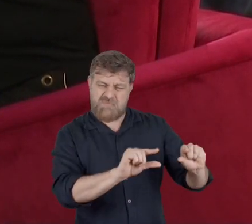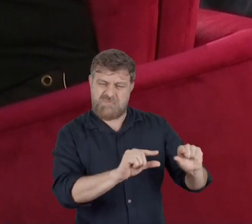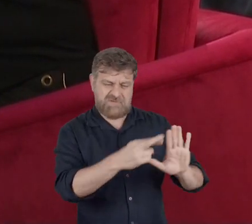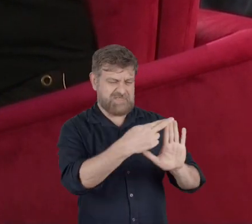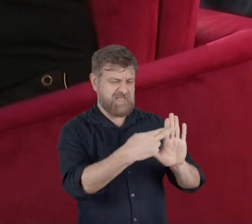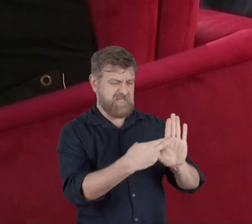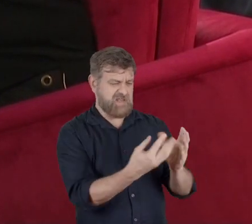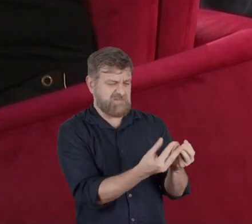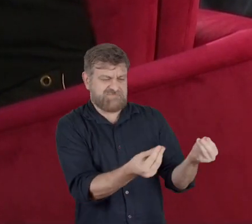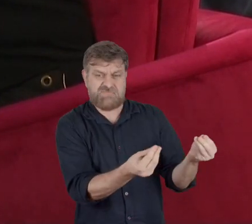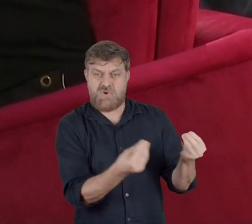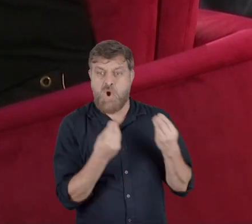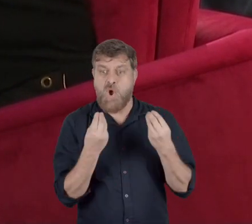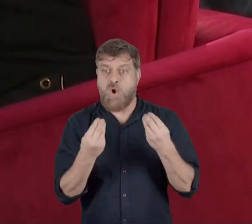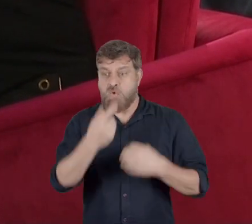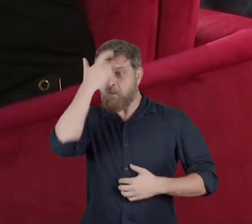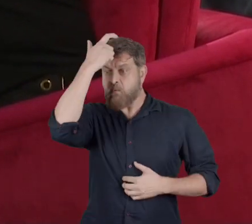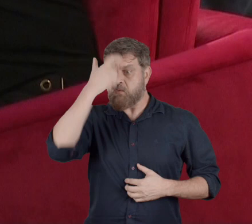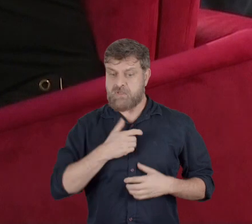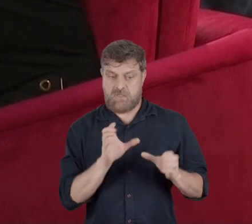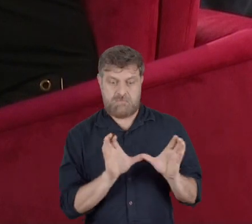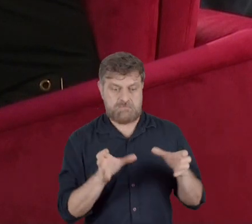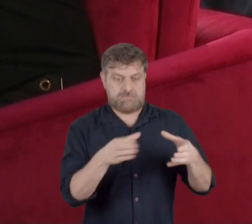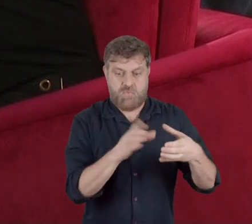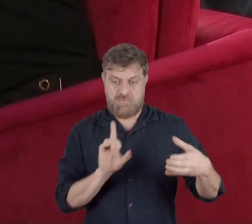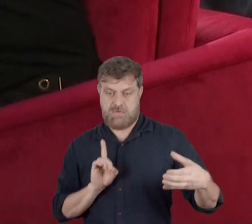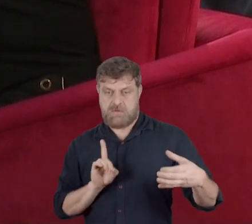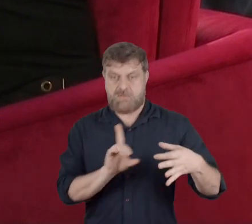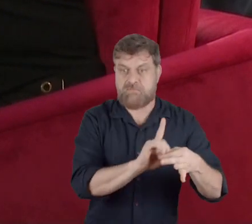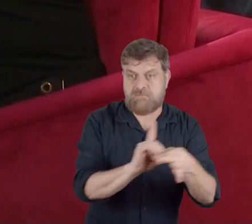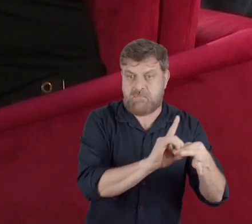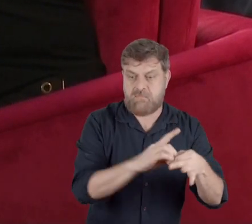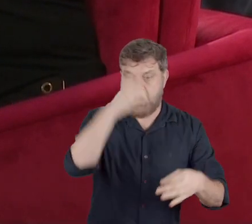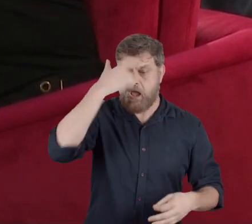como é que eu posso ao mesmo tempo pertencer e me singularizar.